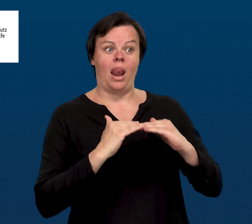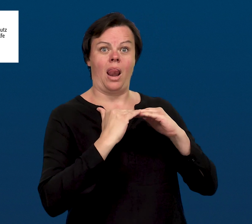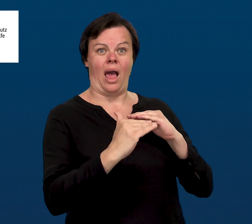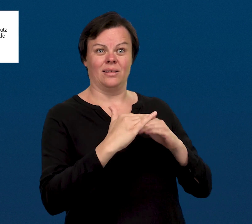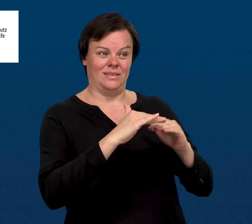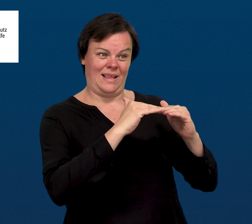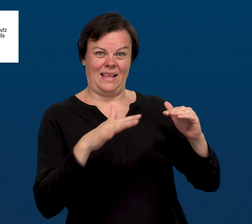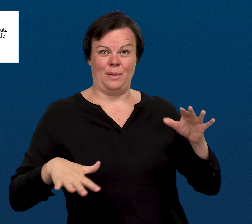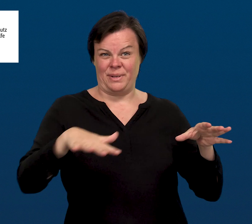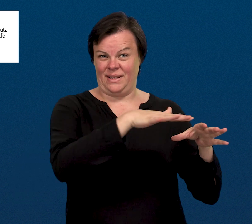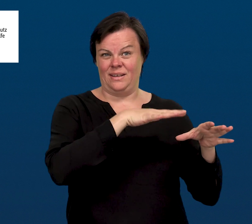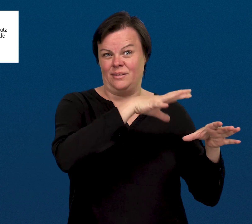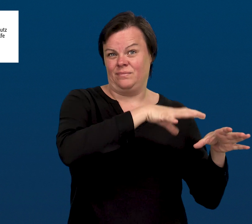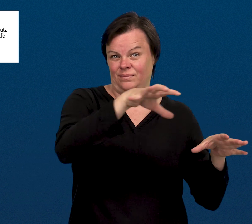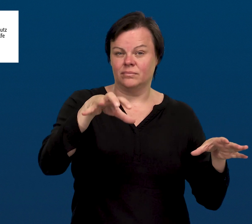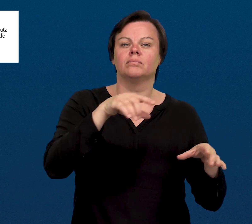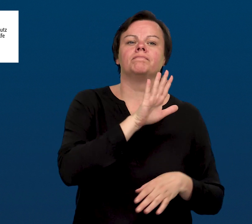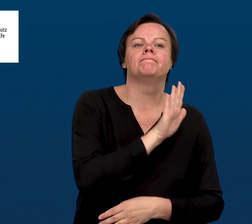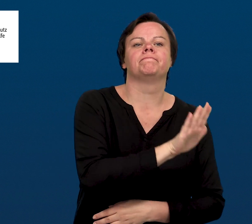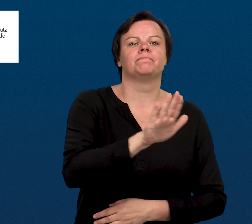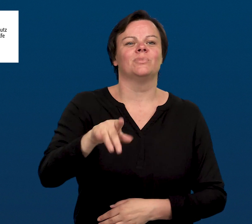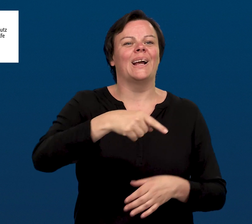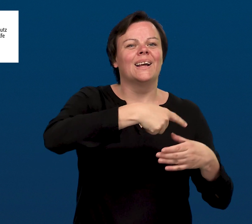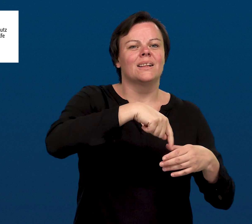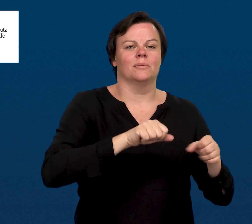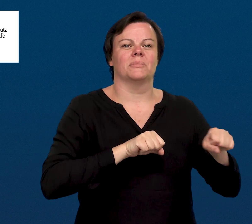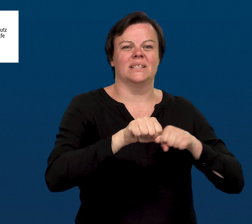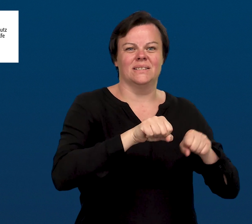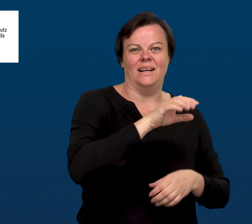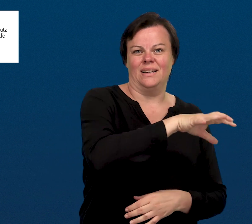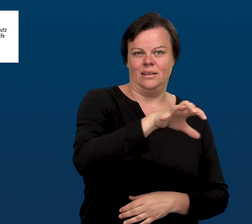auf Landesebene die jeweiligen Innenministerien